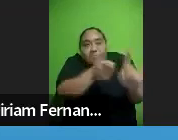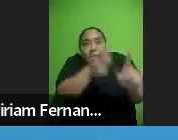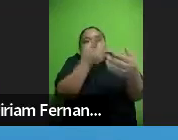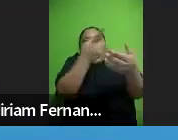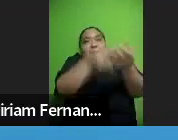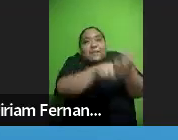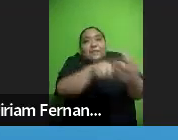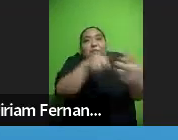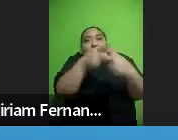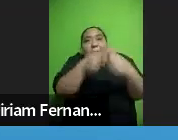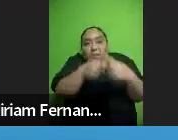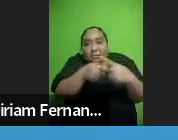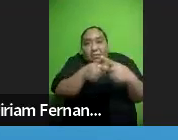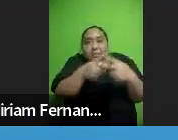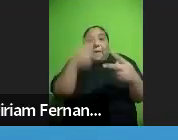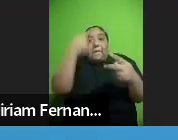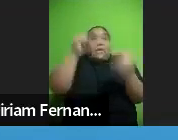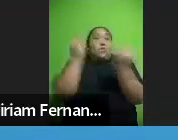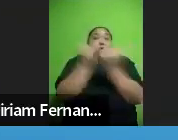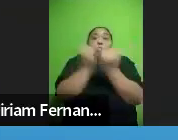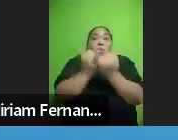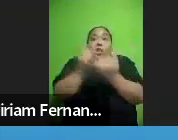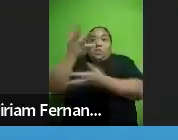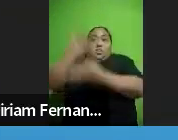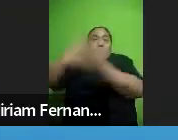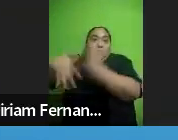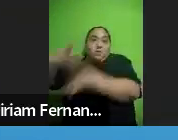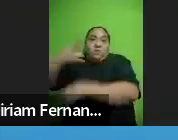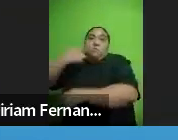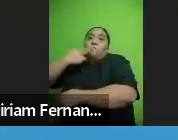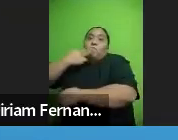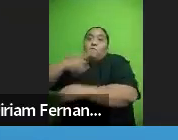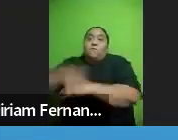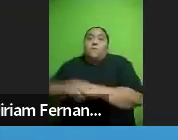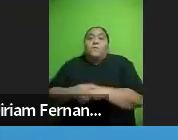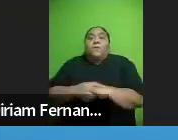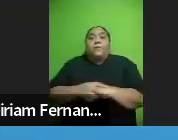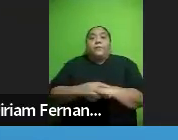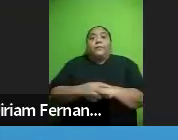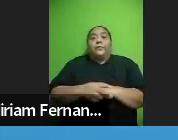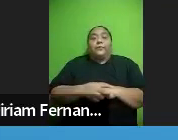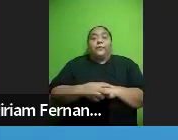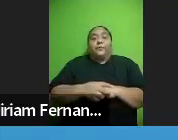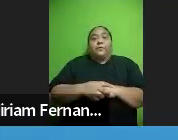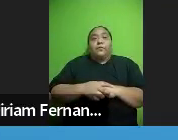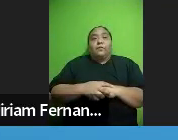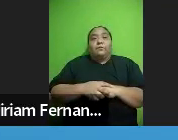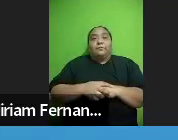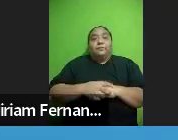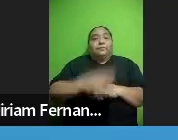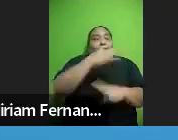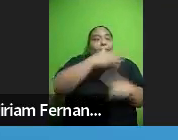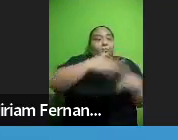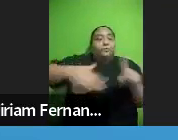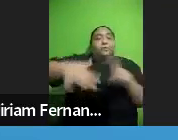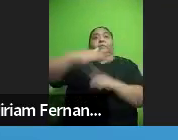Englobara tanto la parte matemática como la lengua de señas Y bueno.